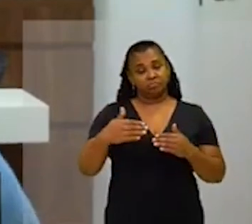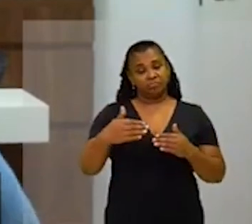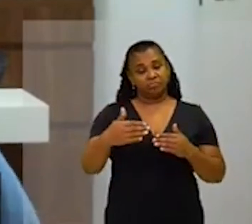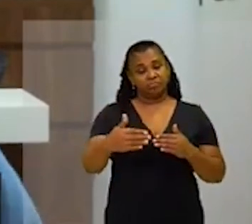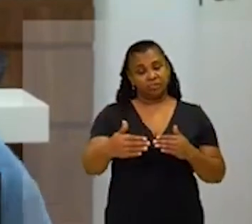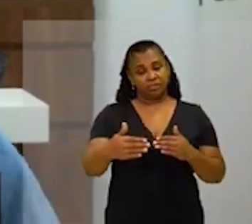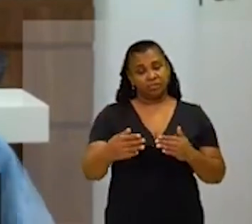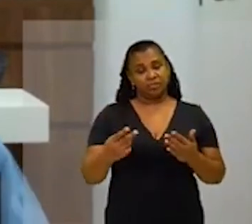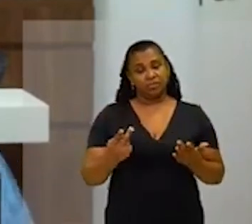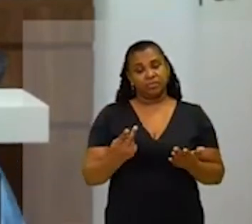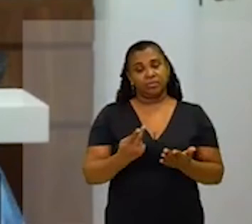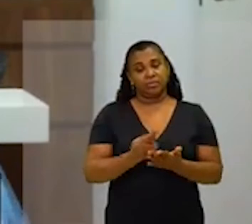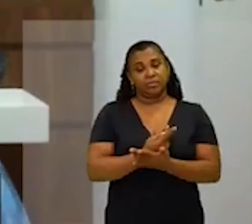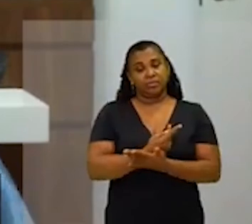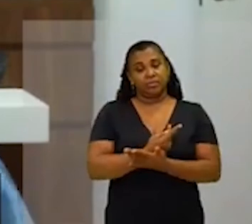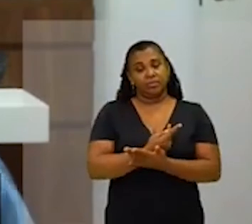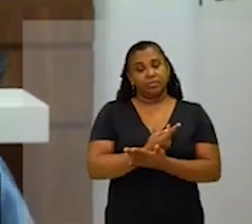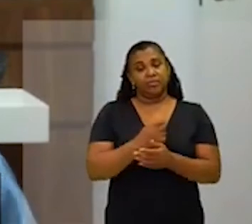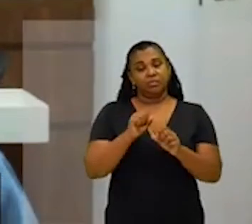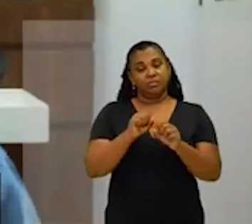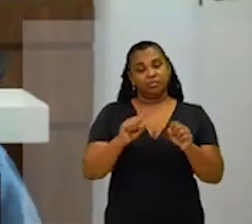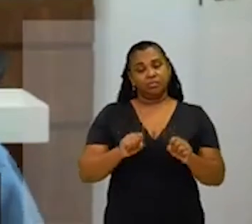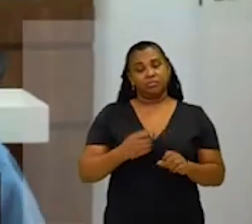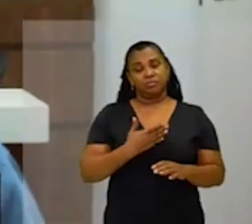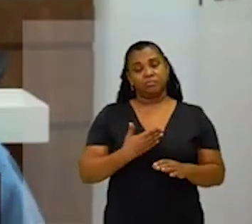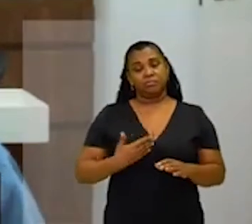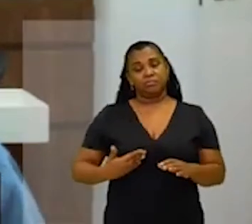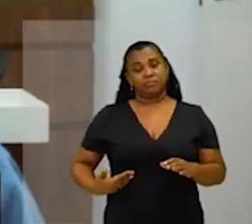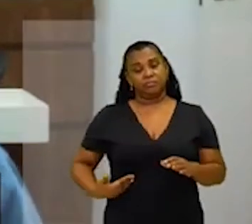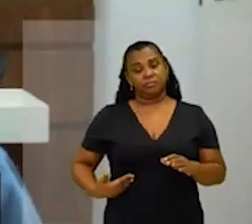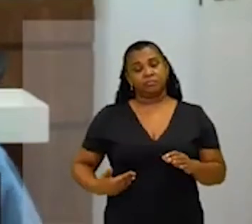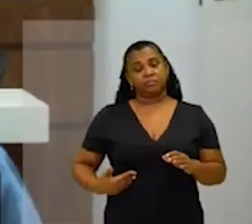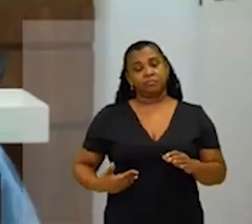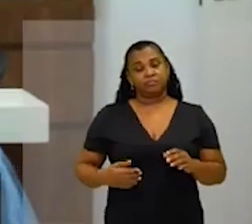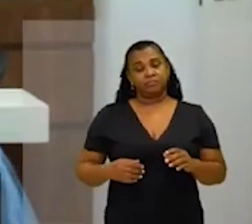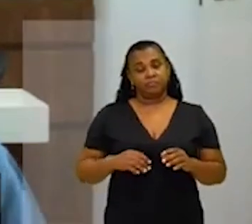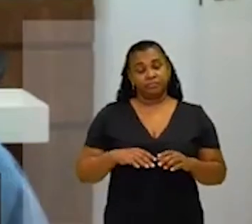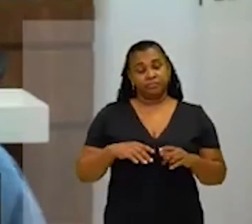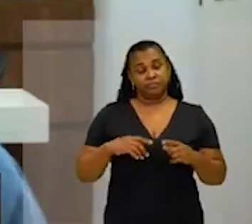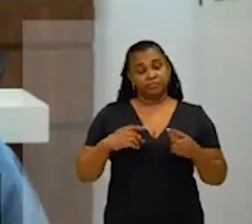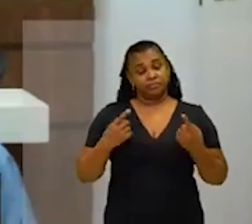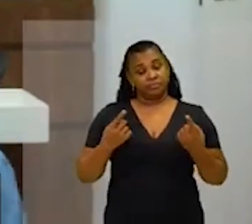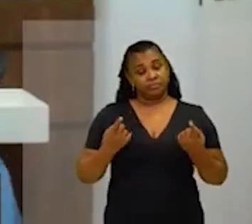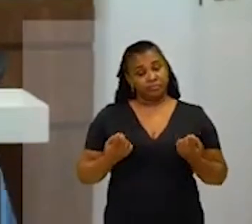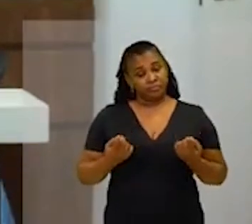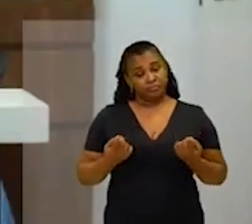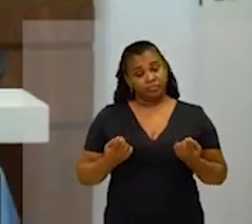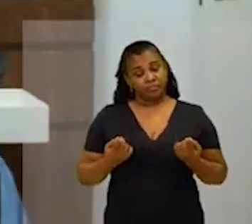na medida em que o sistema se torna público e portanto se pode com muito mais facilidade do